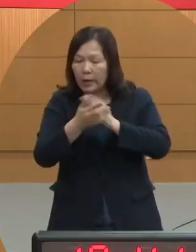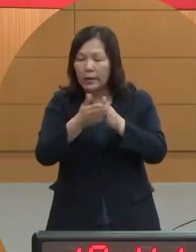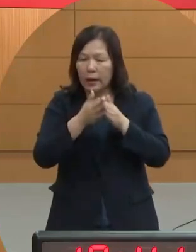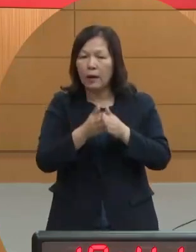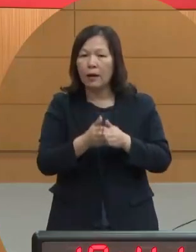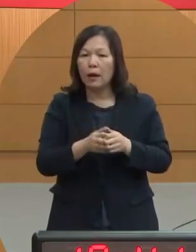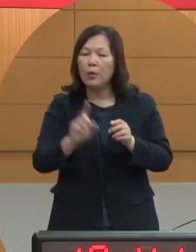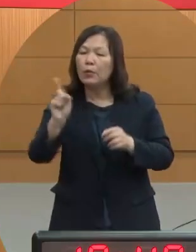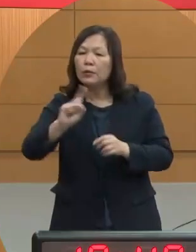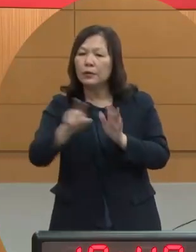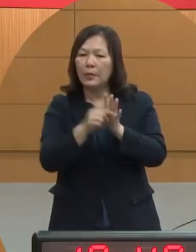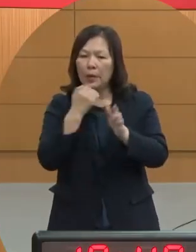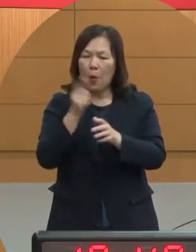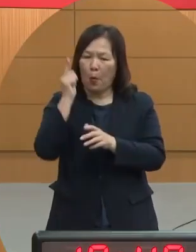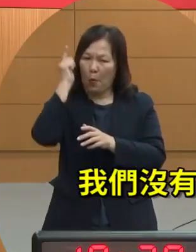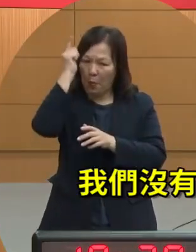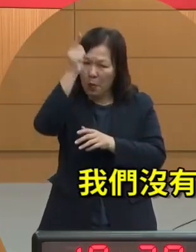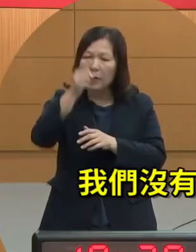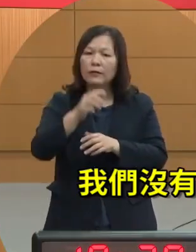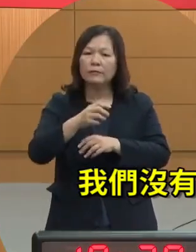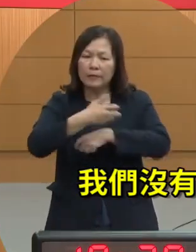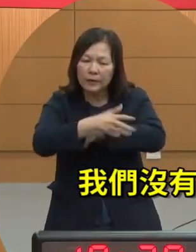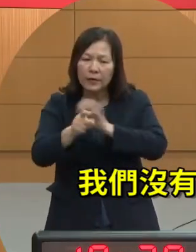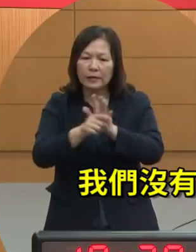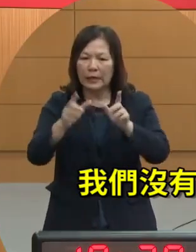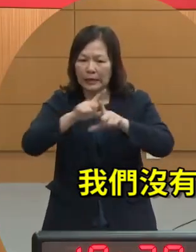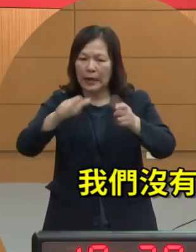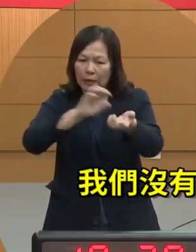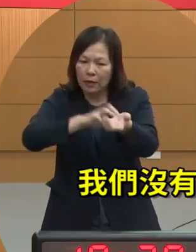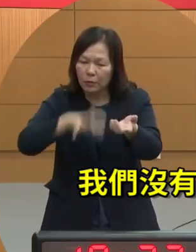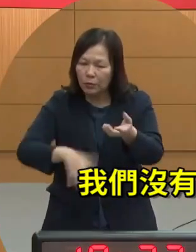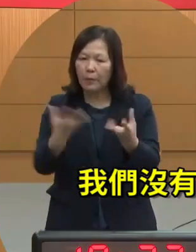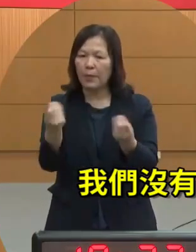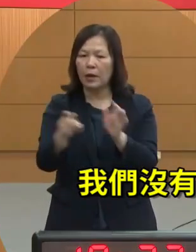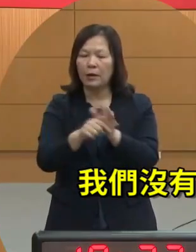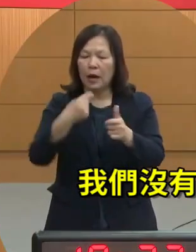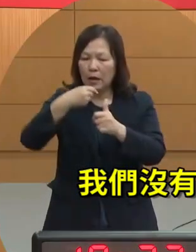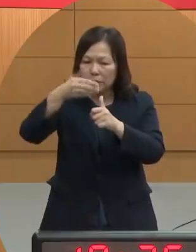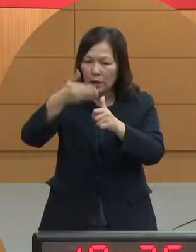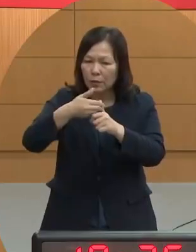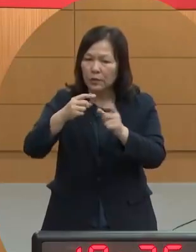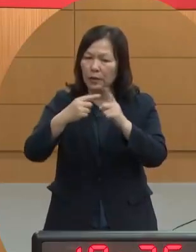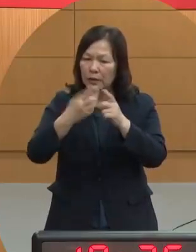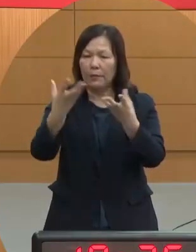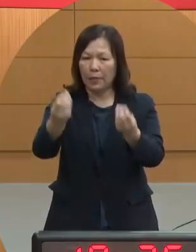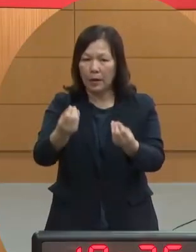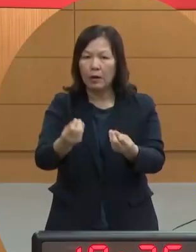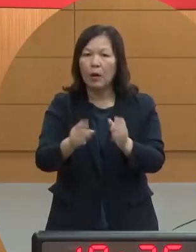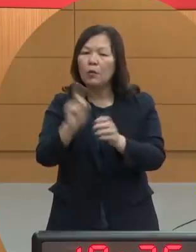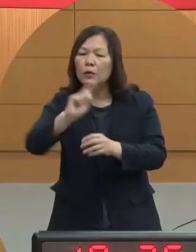恆春是個偏鄉 我們沒有大醫院 沒有很多教育人才來 為什麼他們不要來